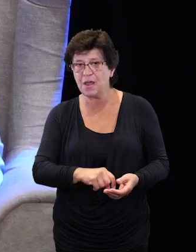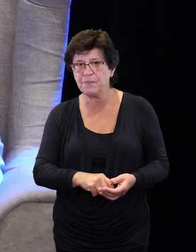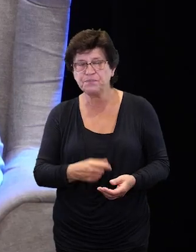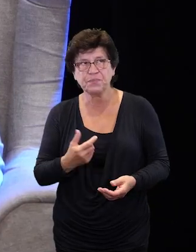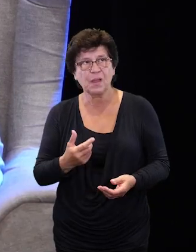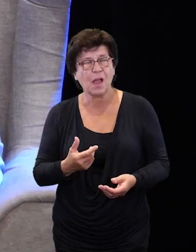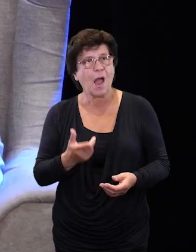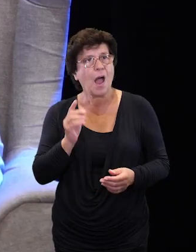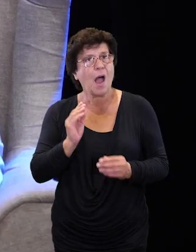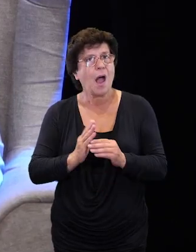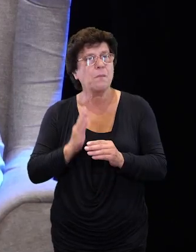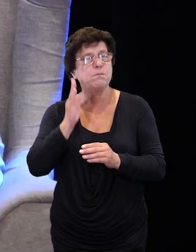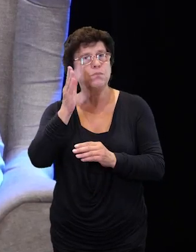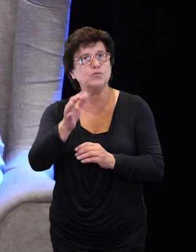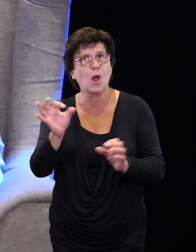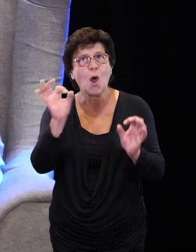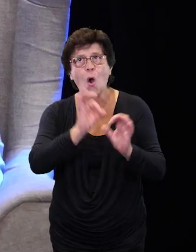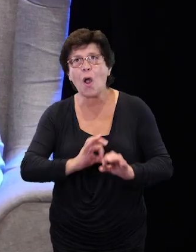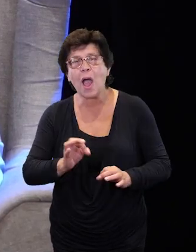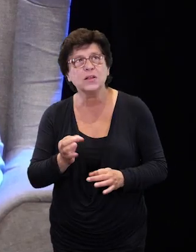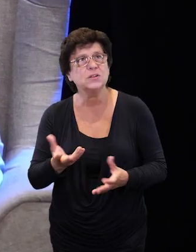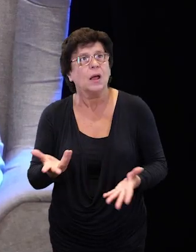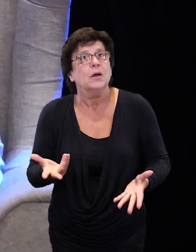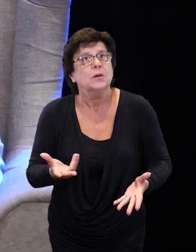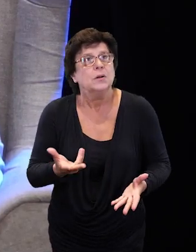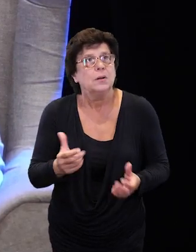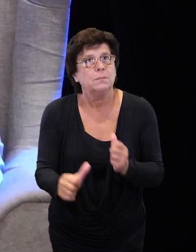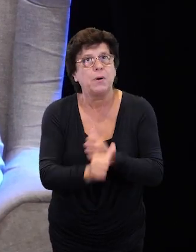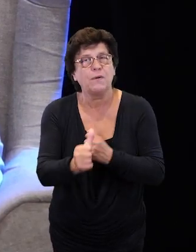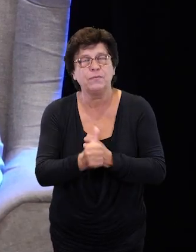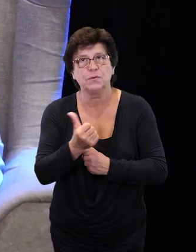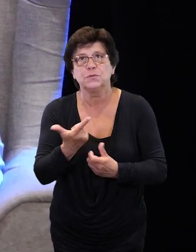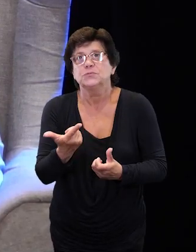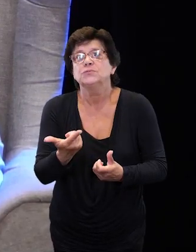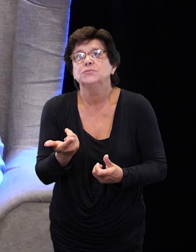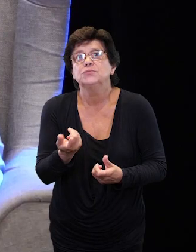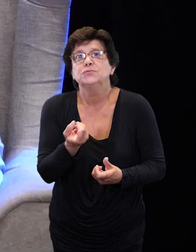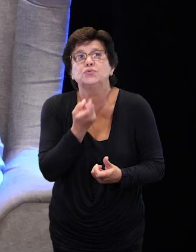że prawie 50% młodych nastolatków ma nadwagę i otyłość,